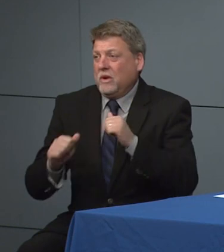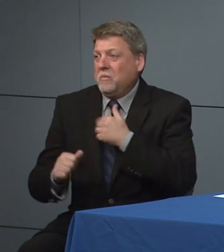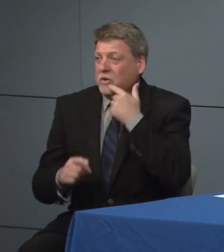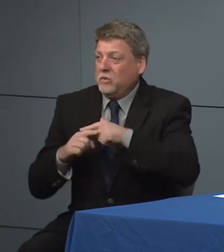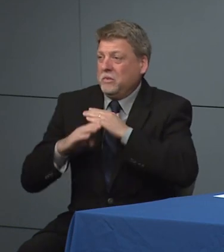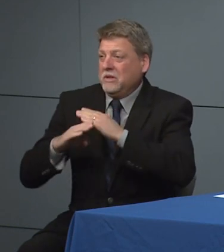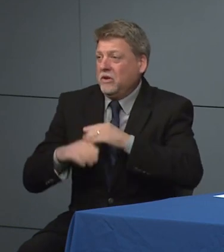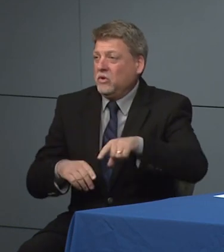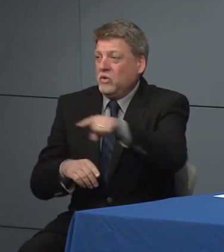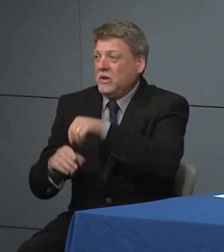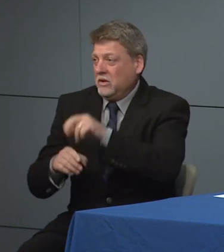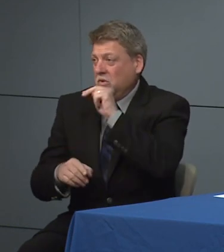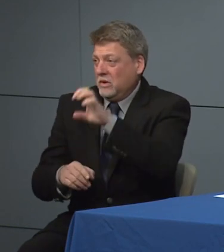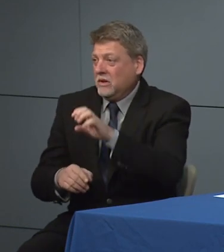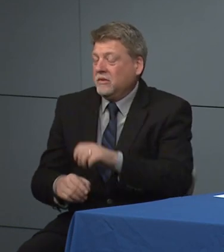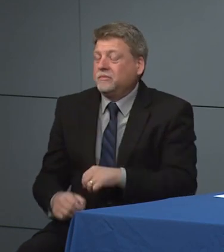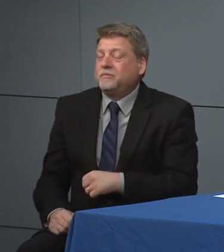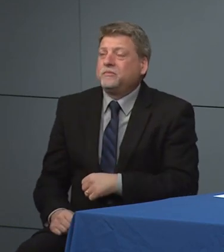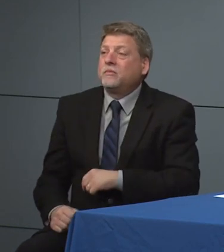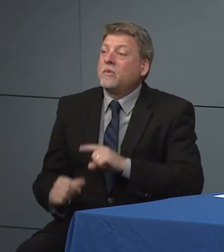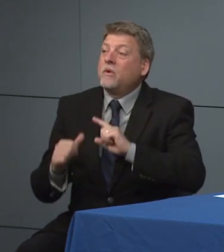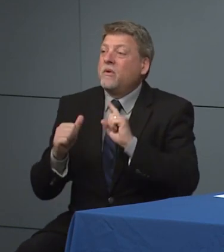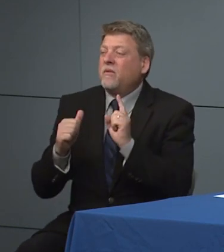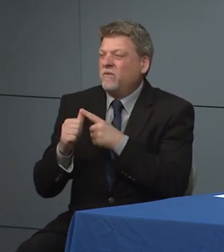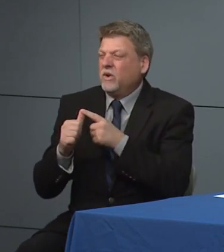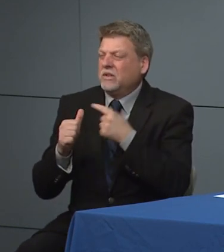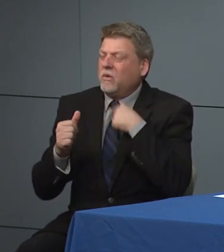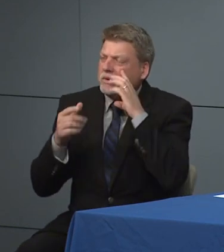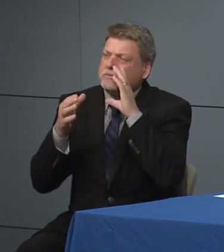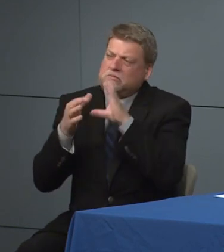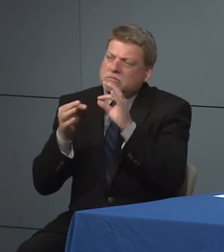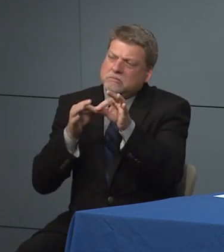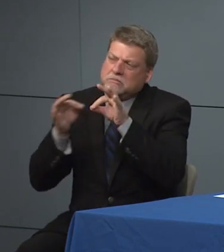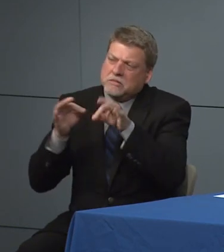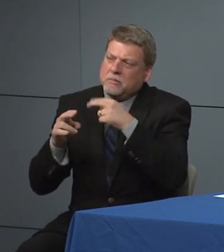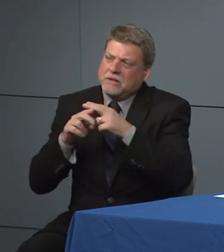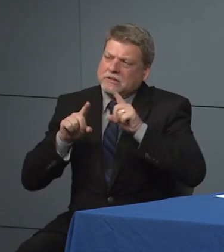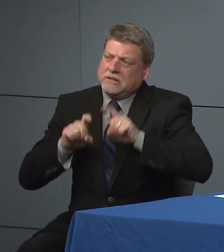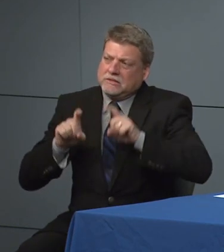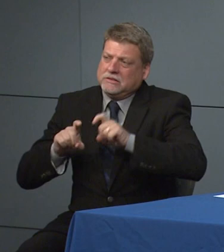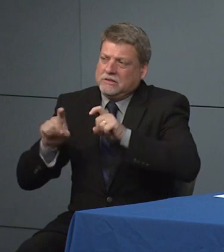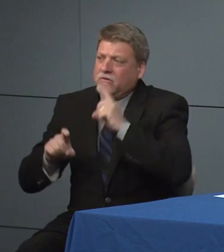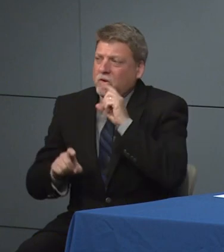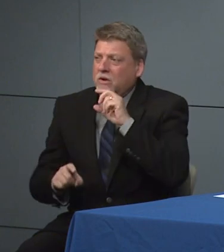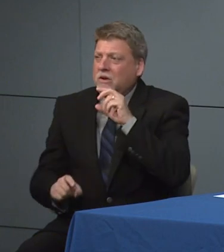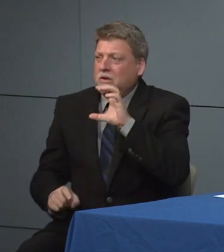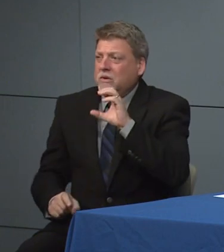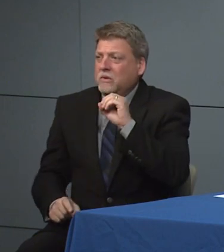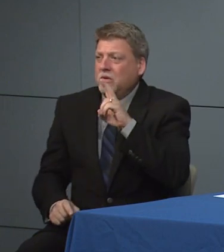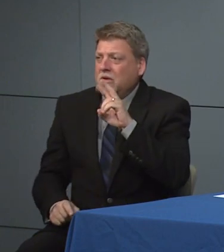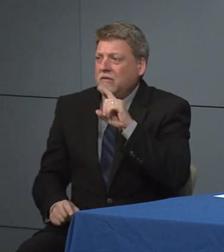hacer algunos comentarios. Primero acerca de la pregunta acerca de las pruebas. Quiero comentarles cuál es la